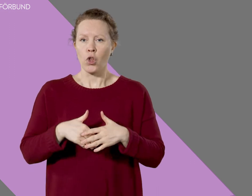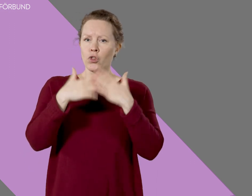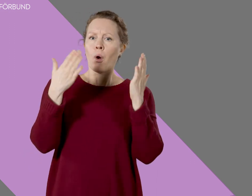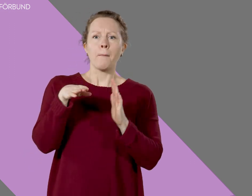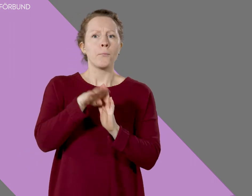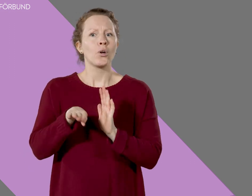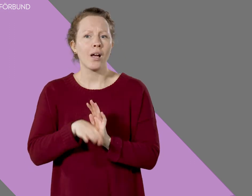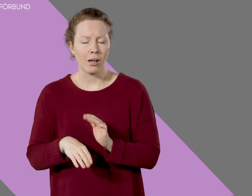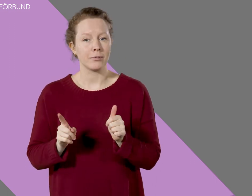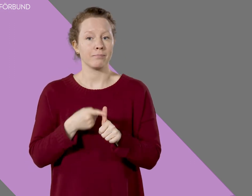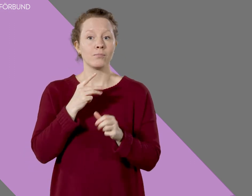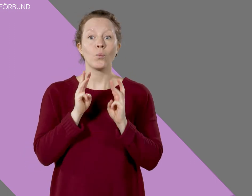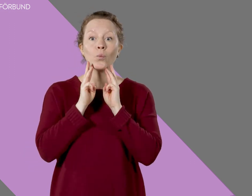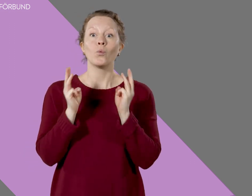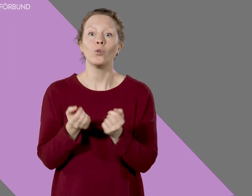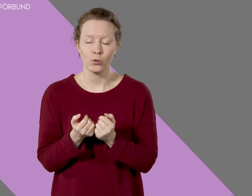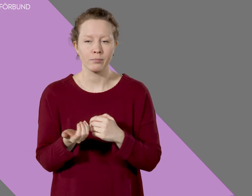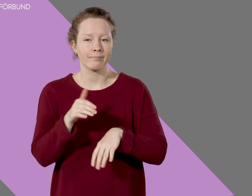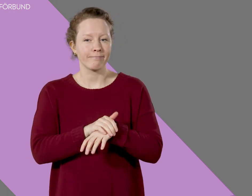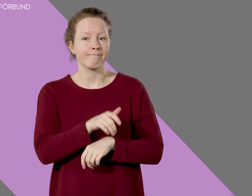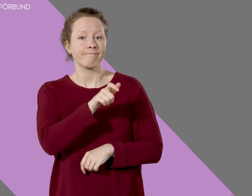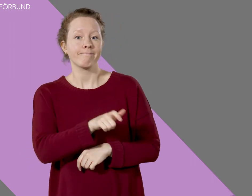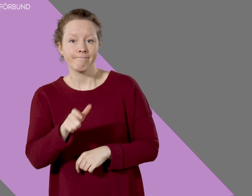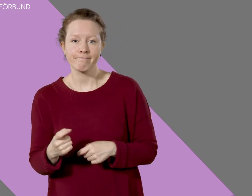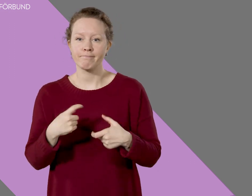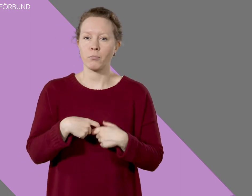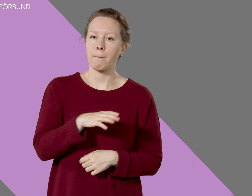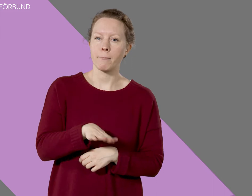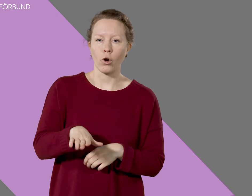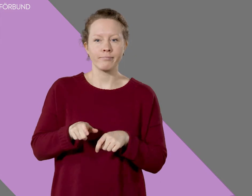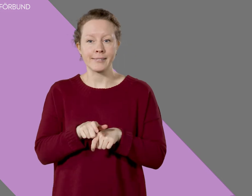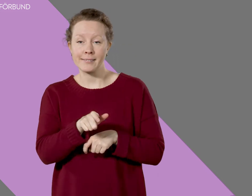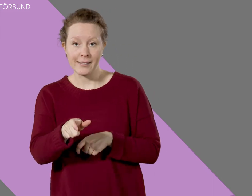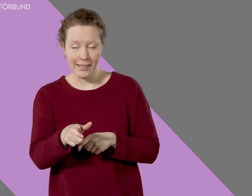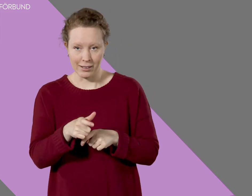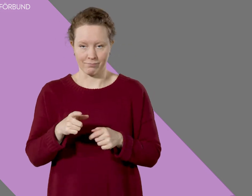Dagen inleds med en verkstad för yrkesmänniskor om den stig barnet, -